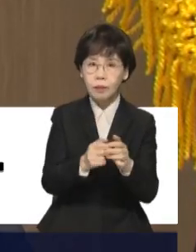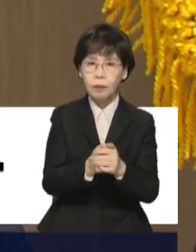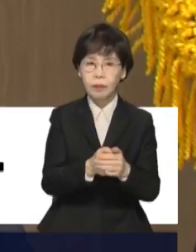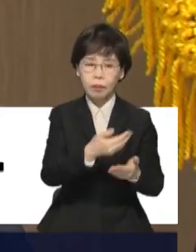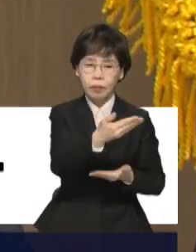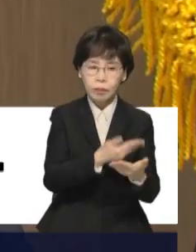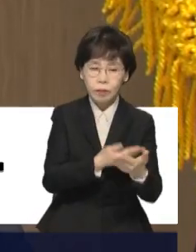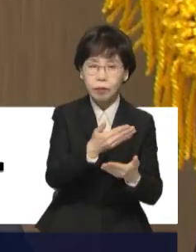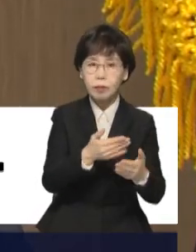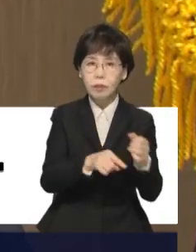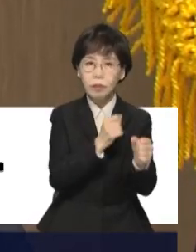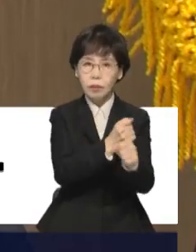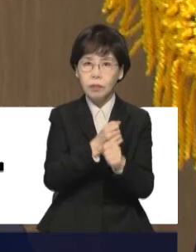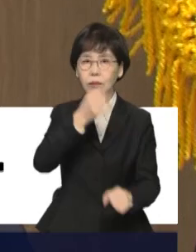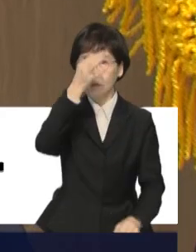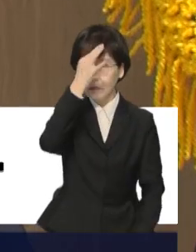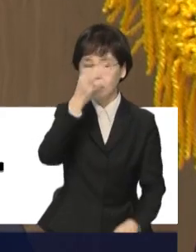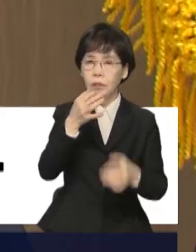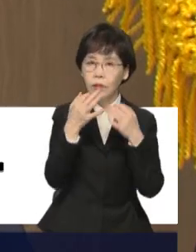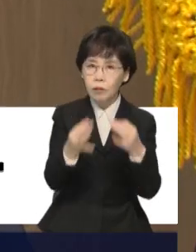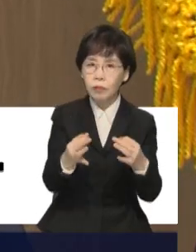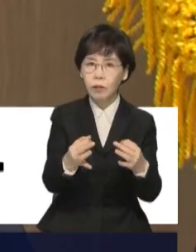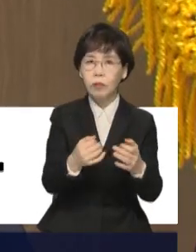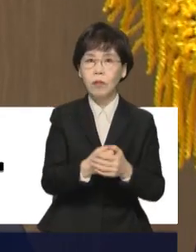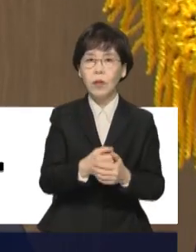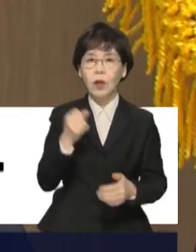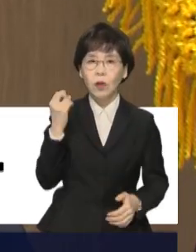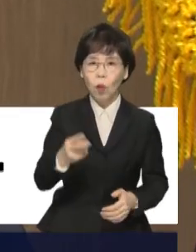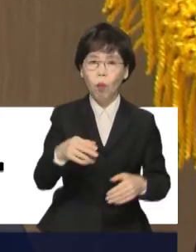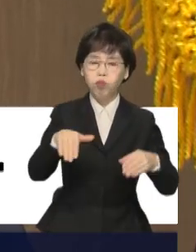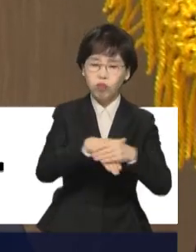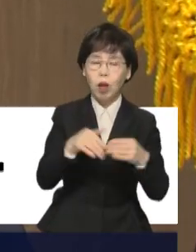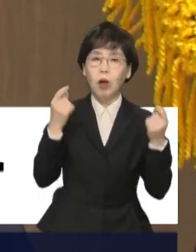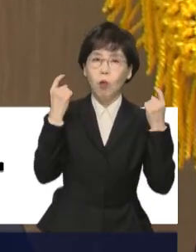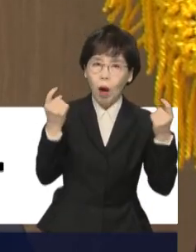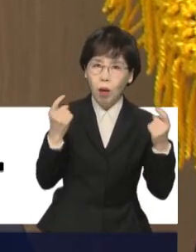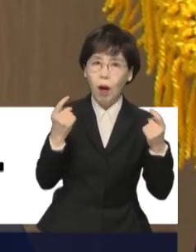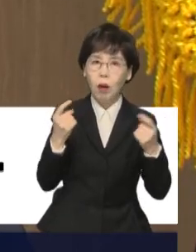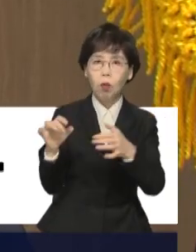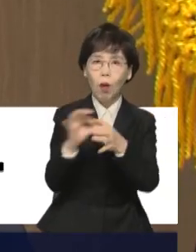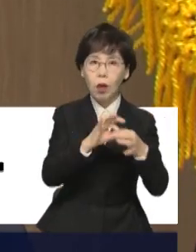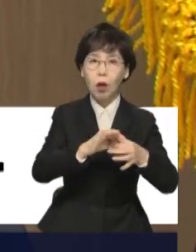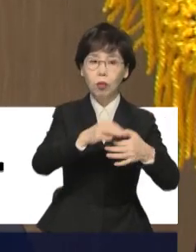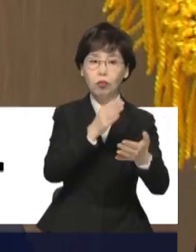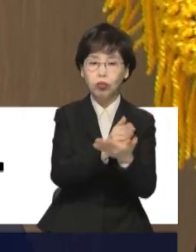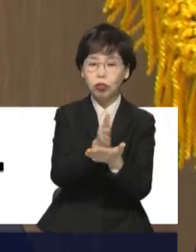산업, 통상, 과학기술, 금융외환, 문화관광 등 관련 분야에서 양국 장관급